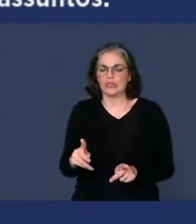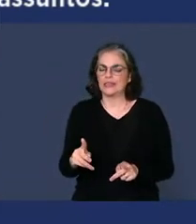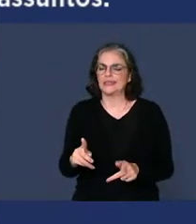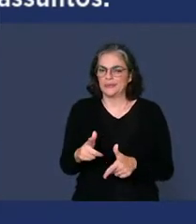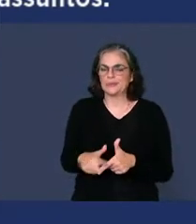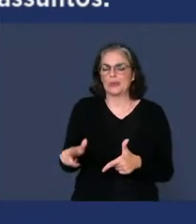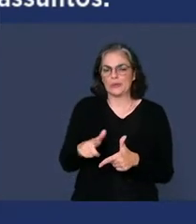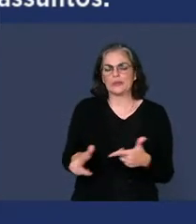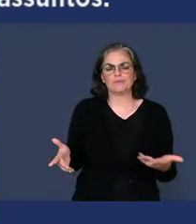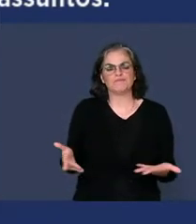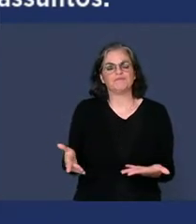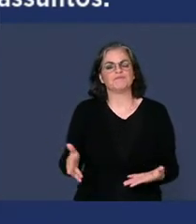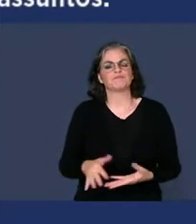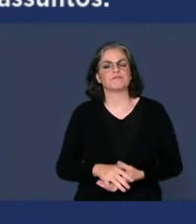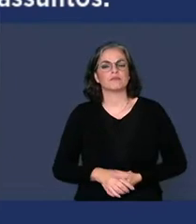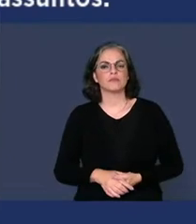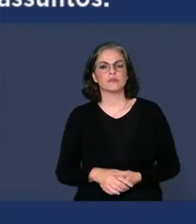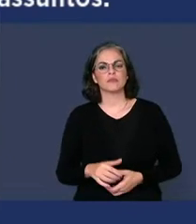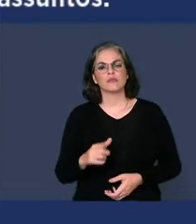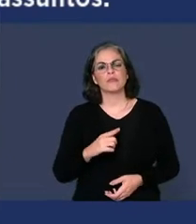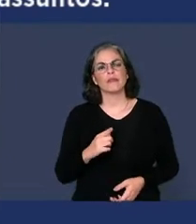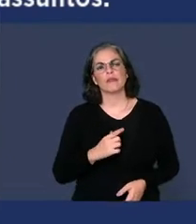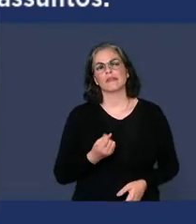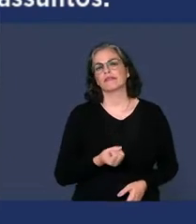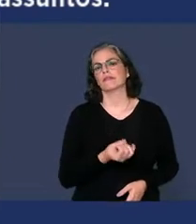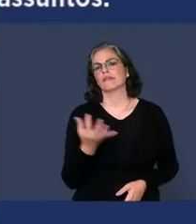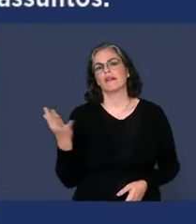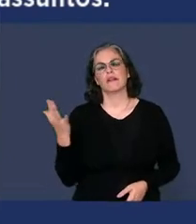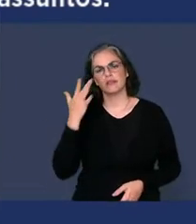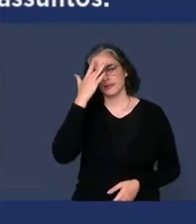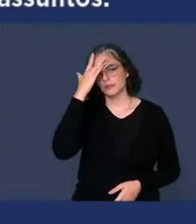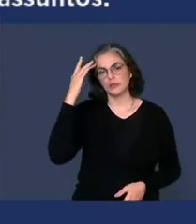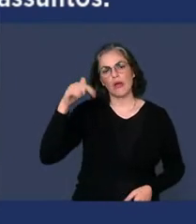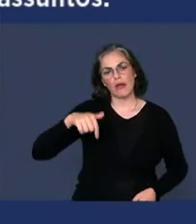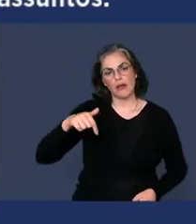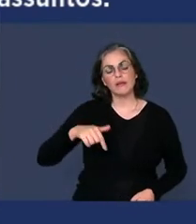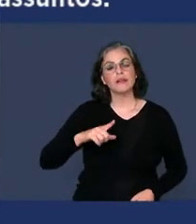DIPLOMÁTICA DESTE IMPASSE QUE ESTÁ ESTABELECIDO. NÓS TEMOS MUITOS, PORTANTO, MUITAS PESSOAS AQUI QUE TÊM PARENTES